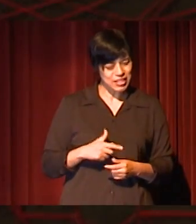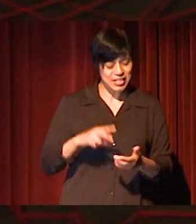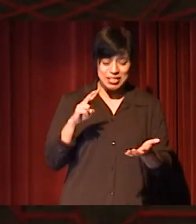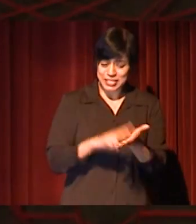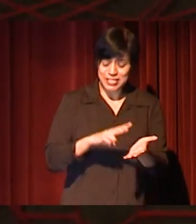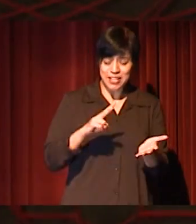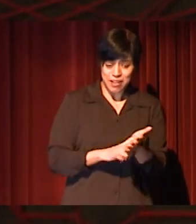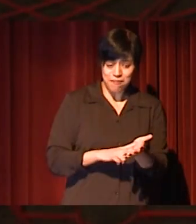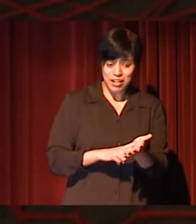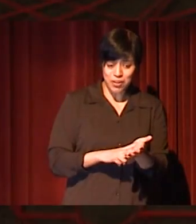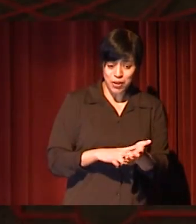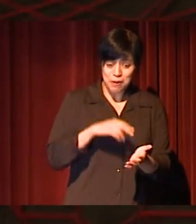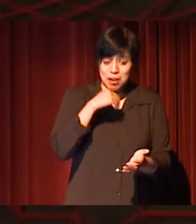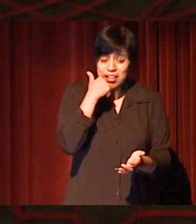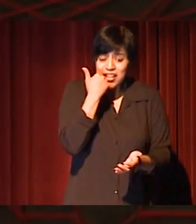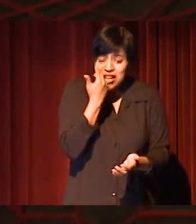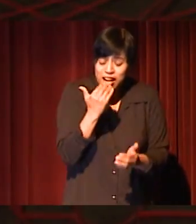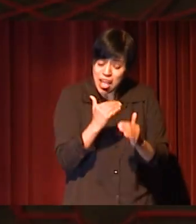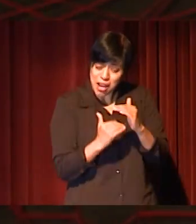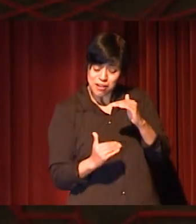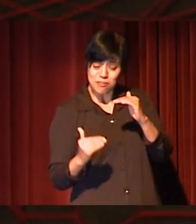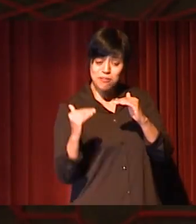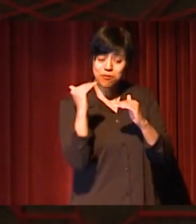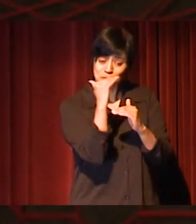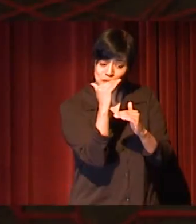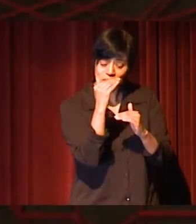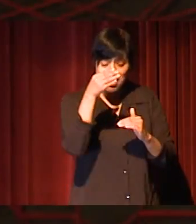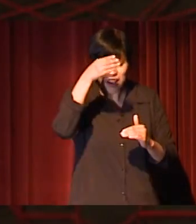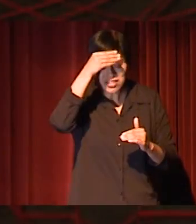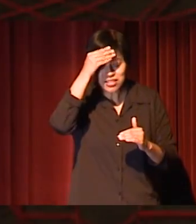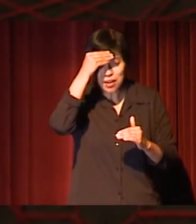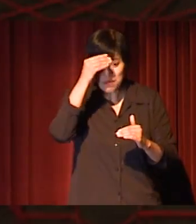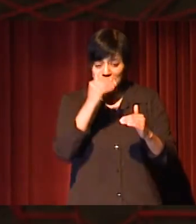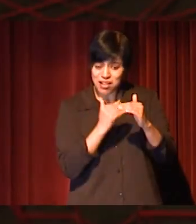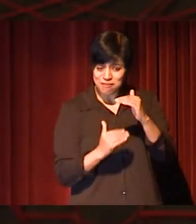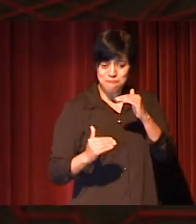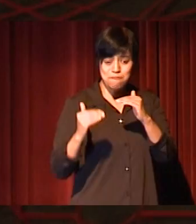va a querer aprender, a querer ser mejor para sus alumnos,